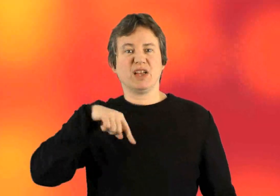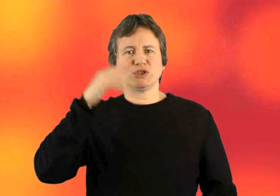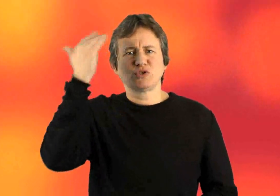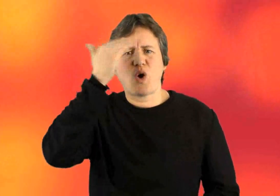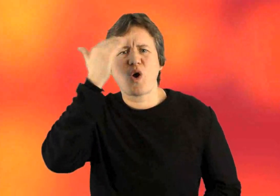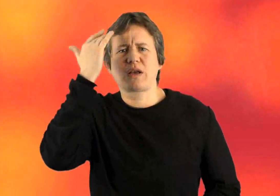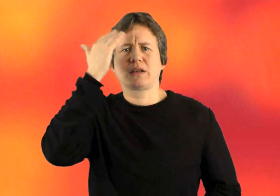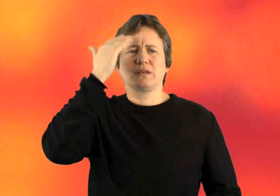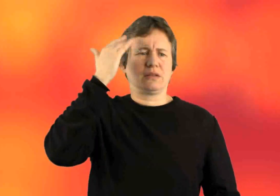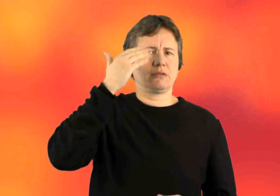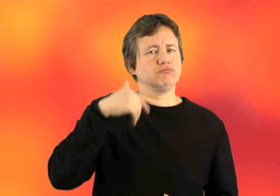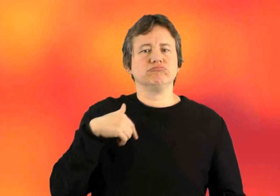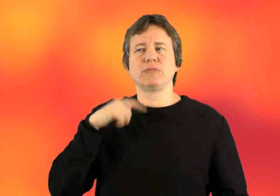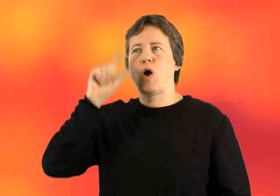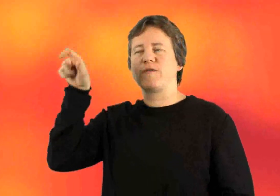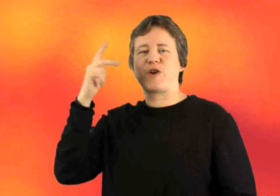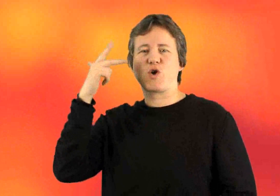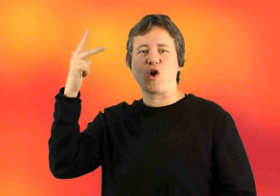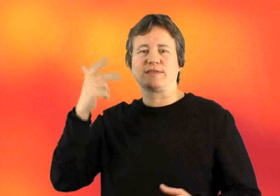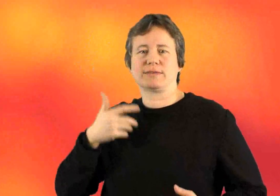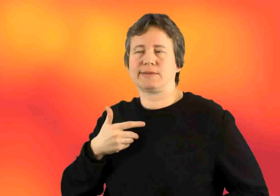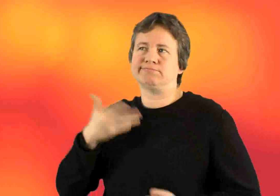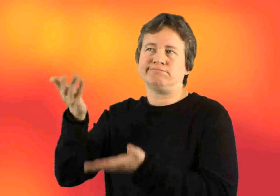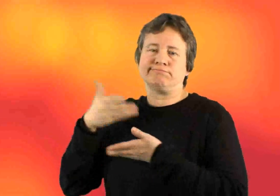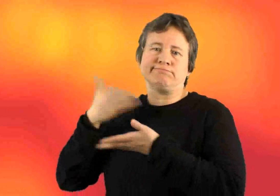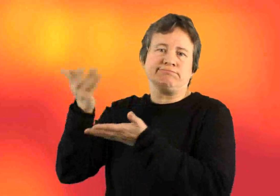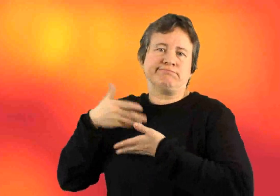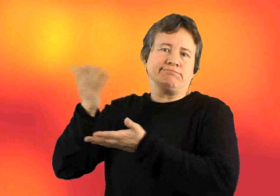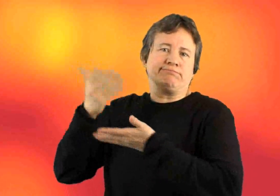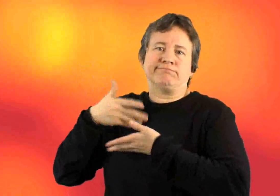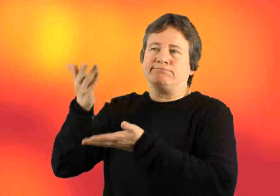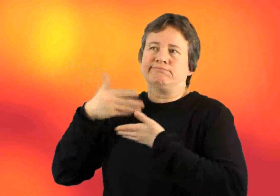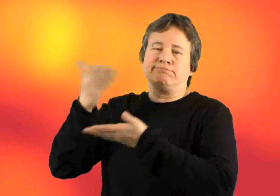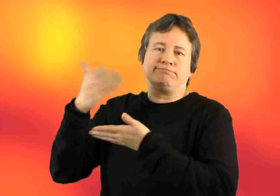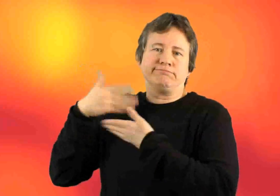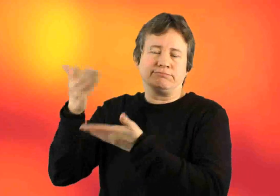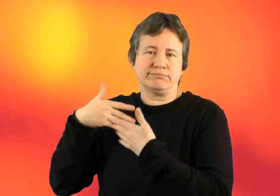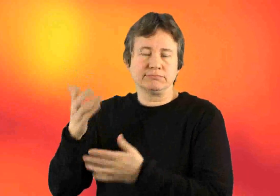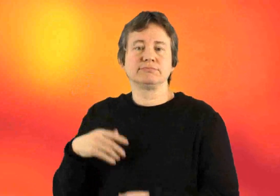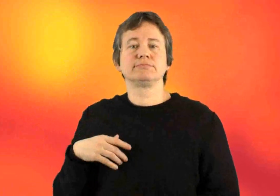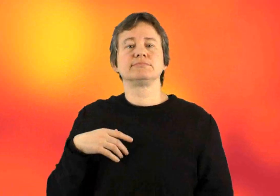Unsere Sorgen geben wir Gott